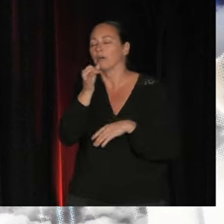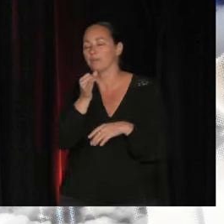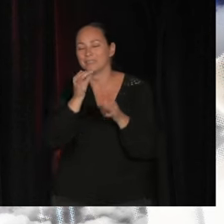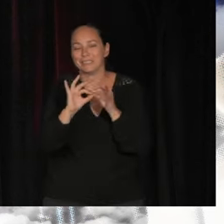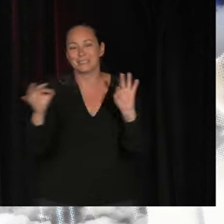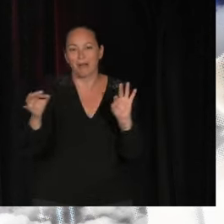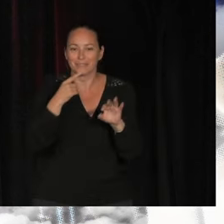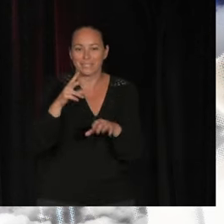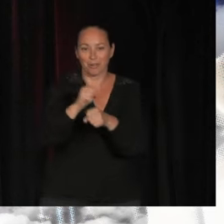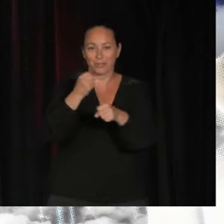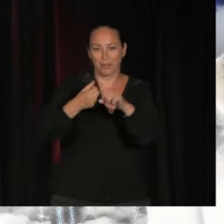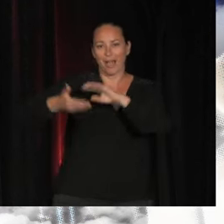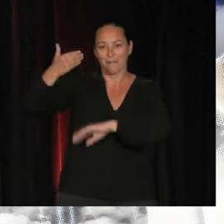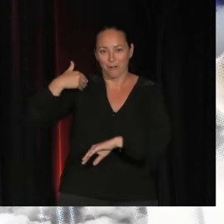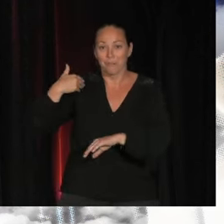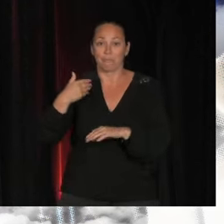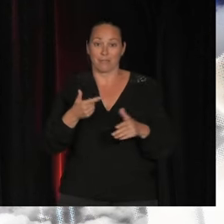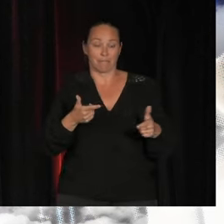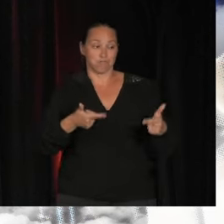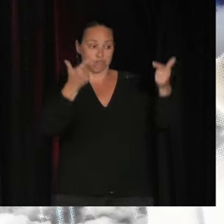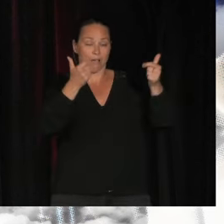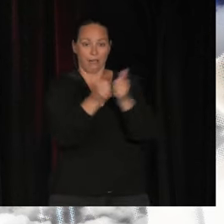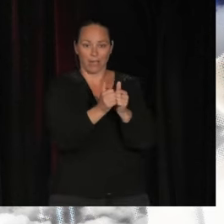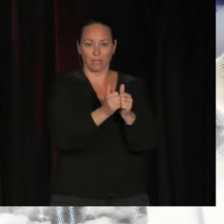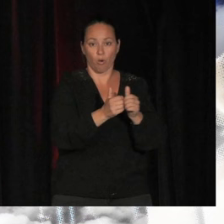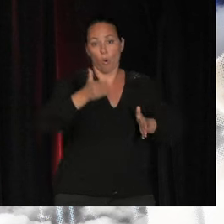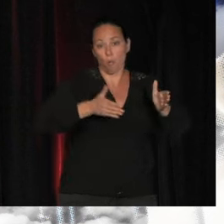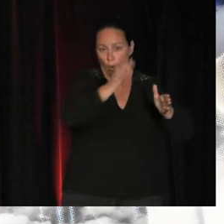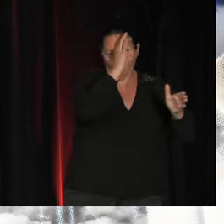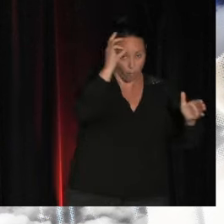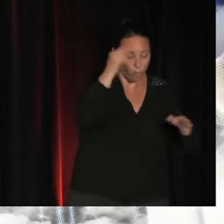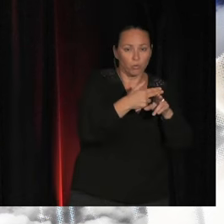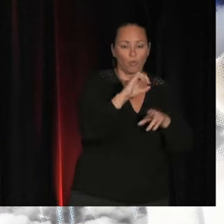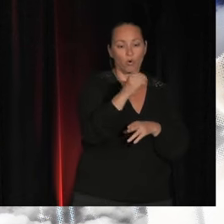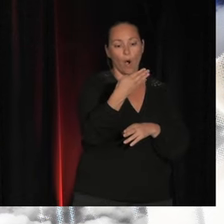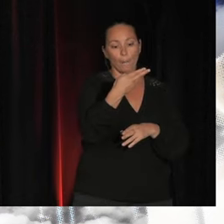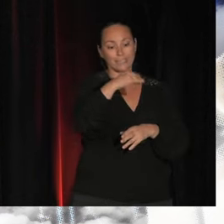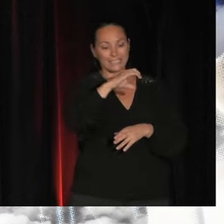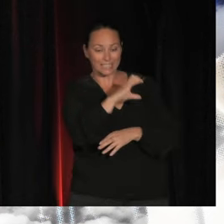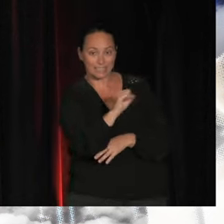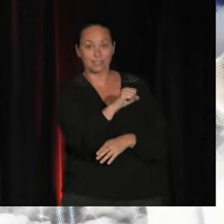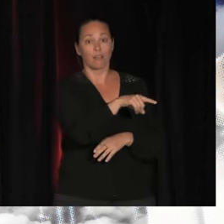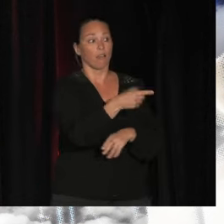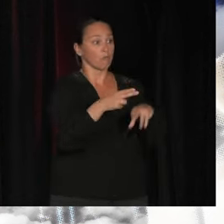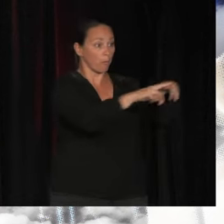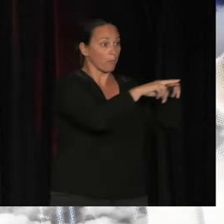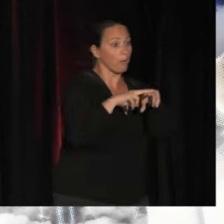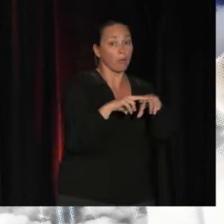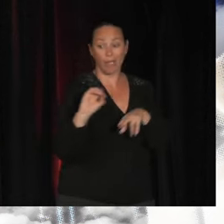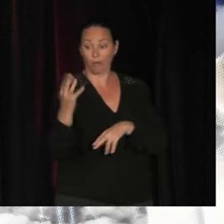On sait juste que 30 ans plus tôt, ça a été la guerre avec les robots qui s'appellent les Omnics. Une fois que tous les robots ont été tués, les Overwatch ne servent plus à rien, donc ils s'ennuient. Qu'est-ce qu'ils font ?